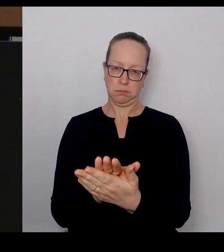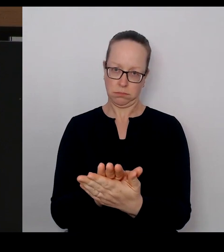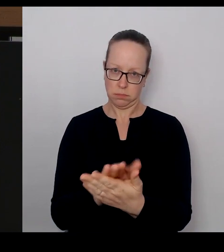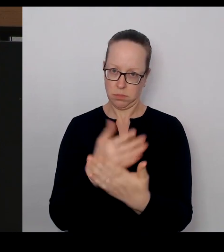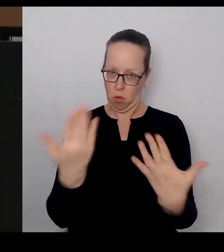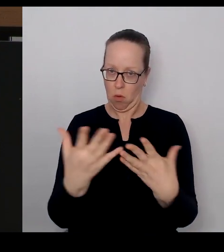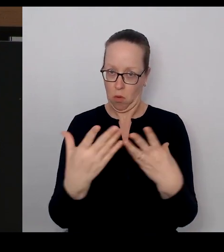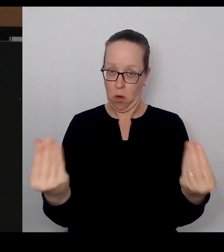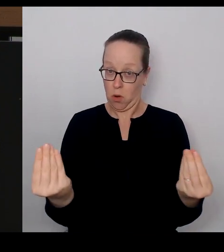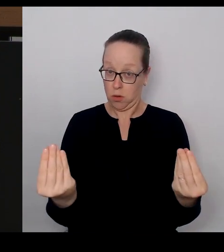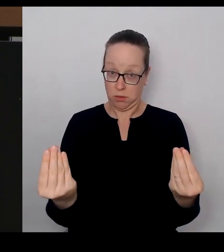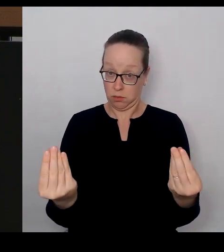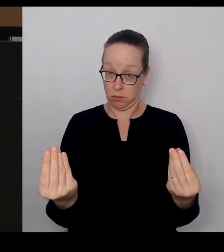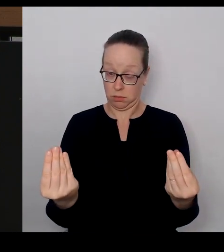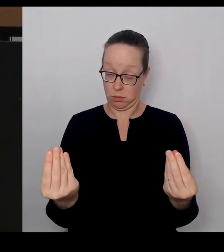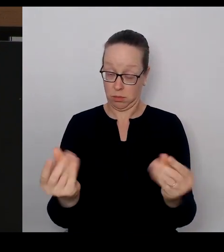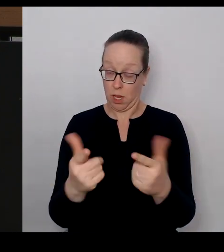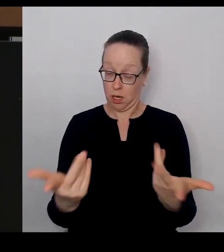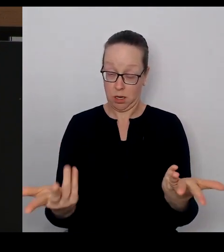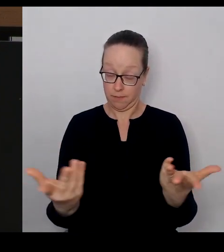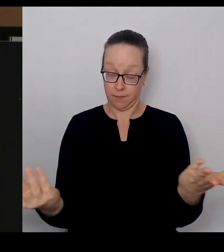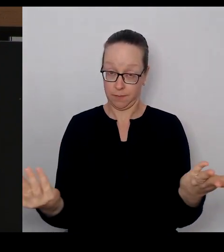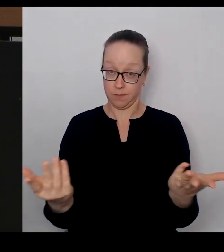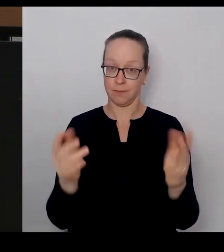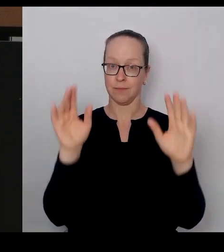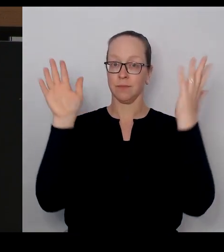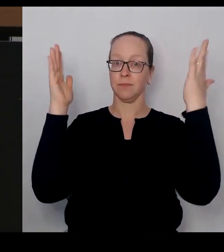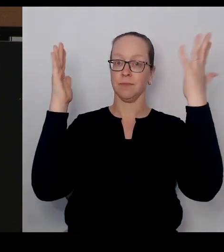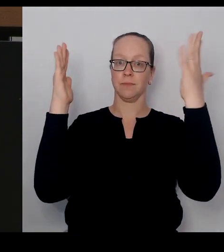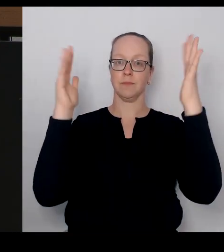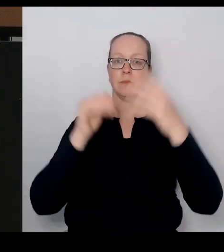Es ist ihre Aufgabe hierzu schnellstmöglich Antwort zu geben.